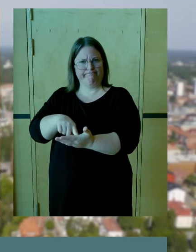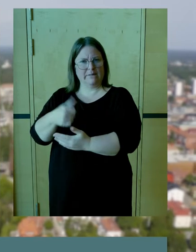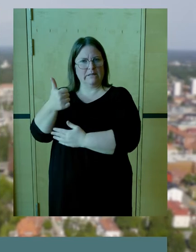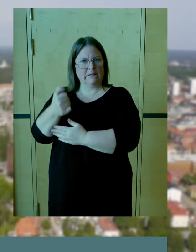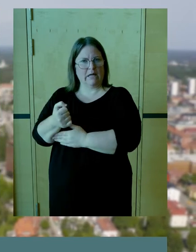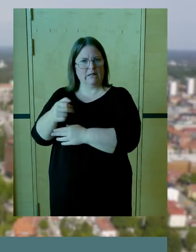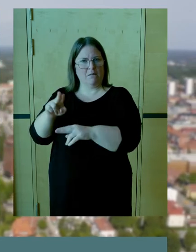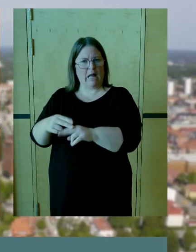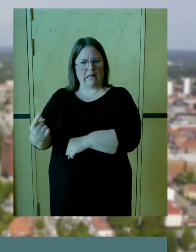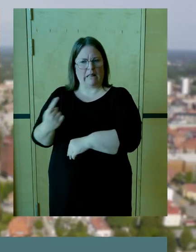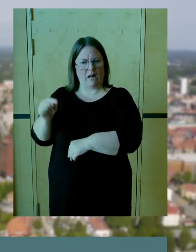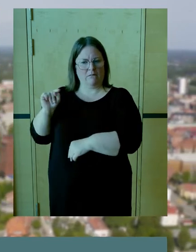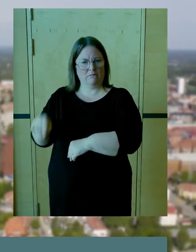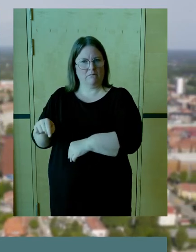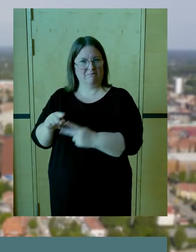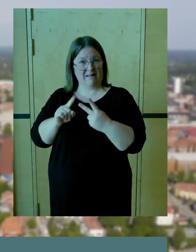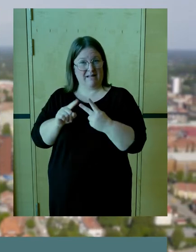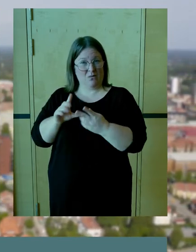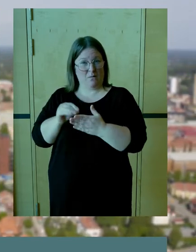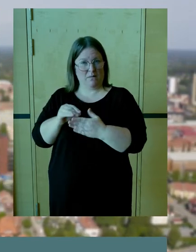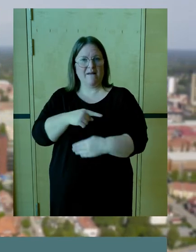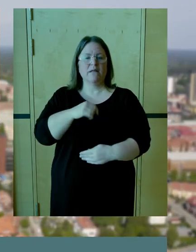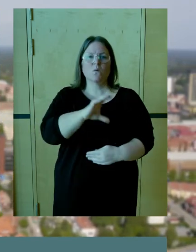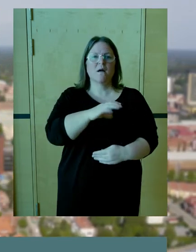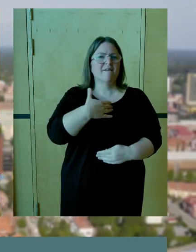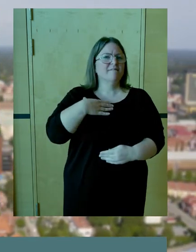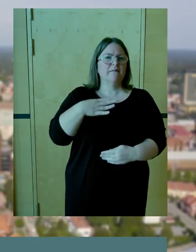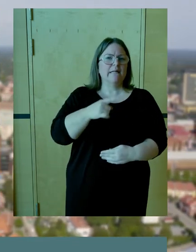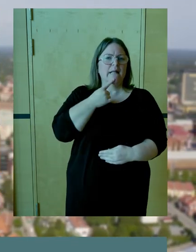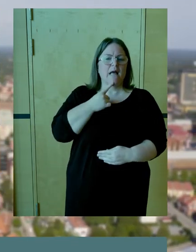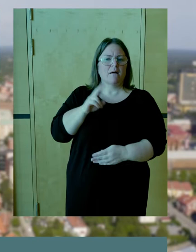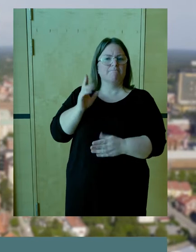Vi socialdemokrater vill inte säga precis 60 stycken för vissa behov